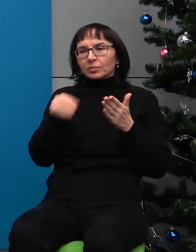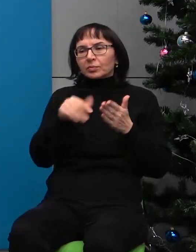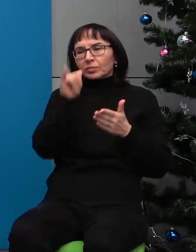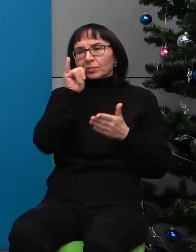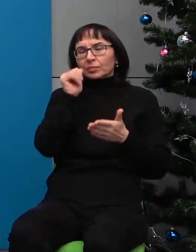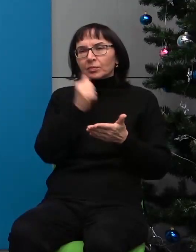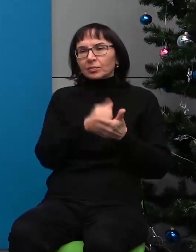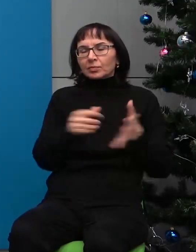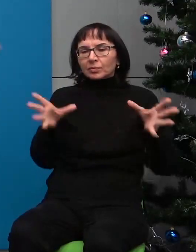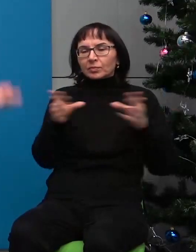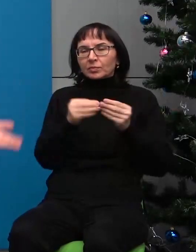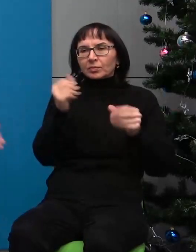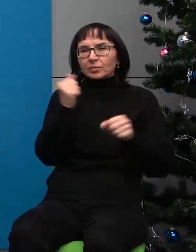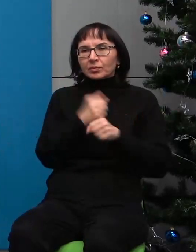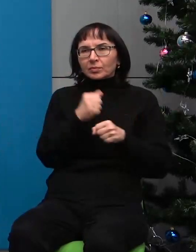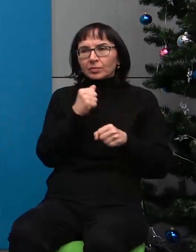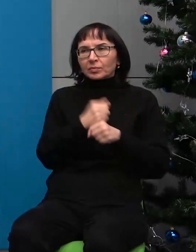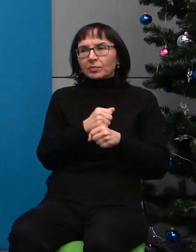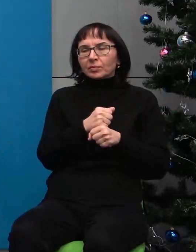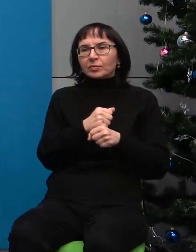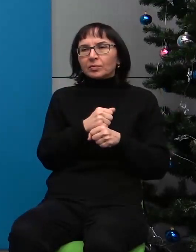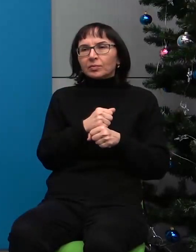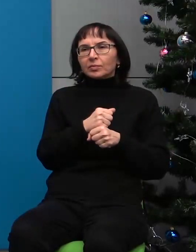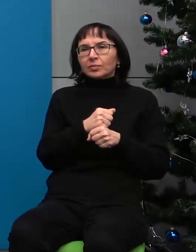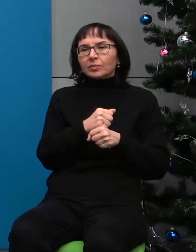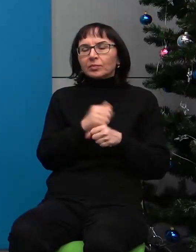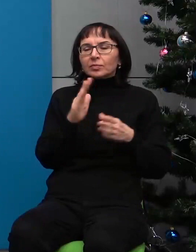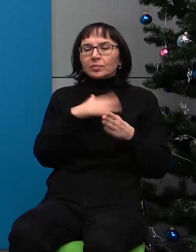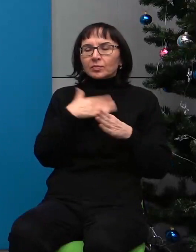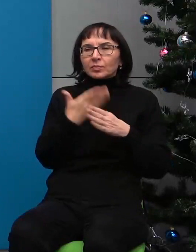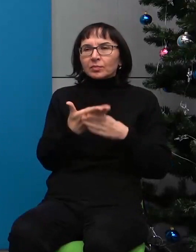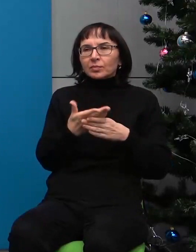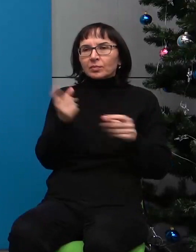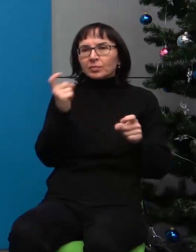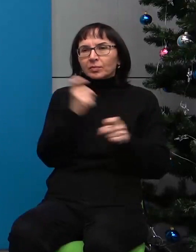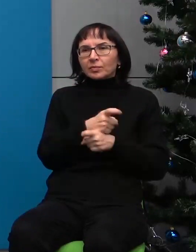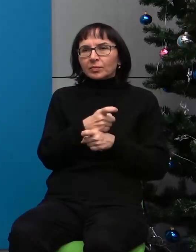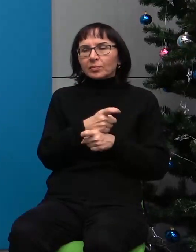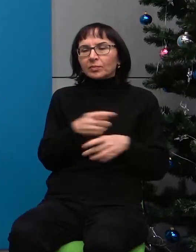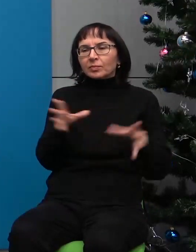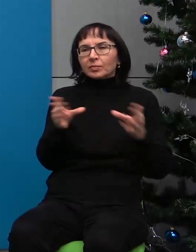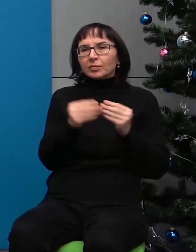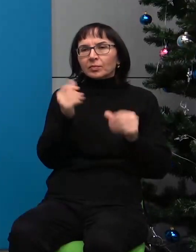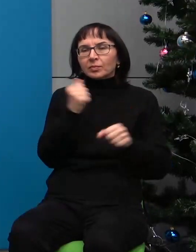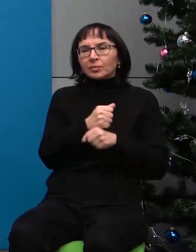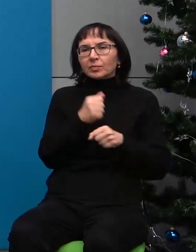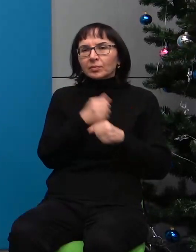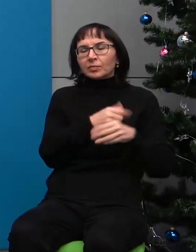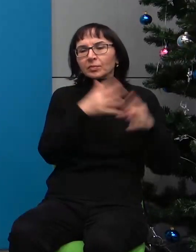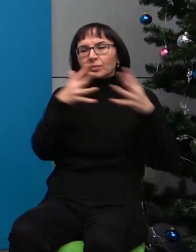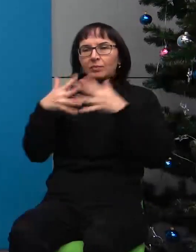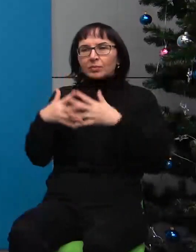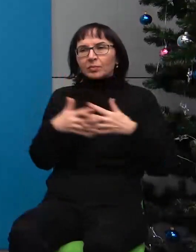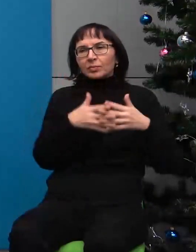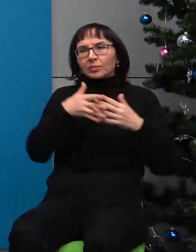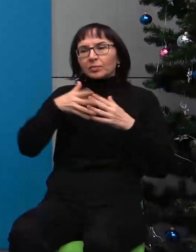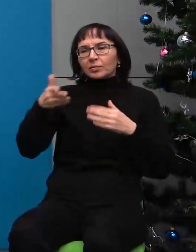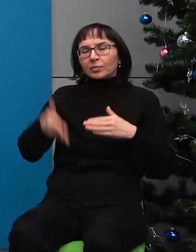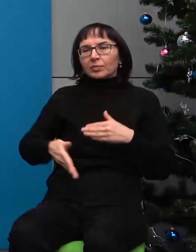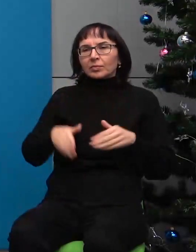w ramach współpracy dalekomorskiej między krajami. Że tam współpraca z Ameryką Południową. I tam siedzą goście.